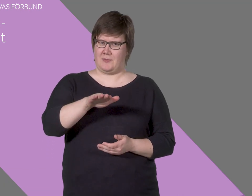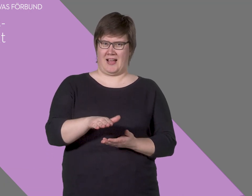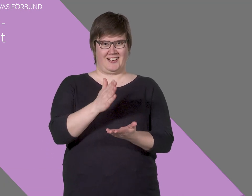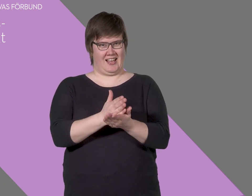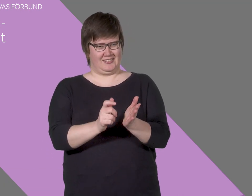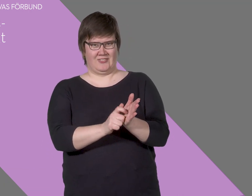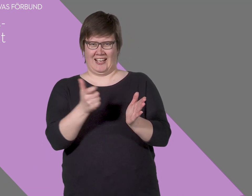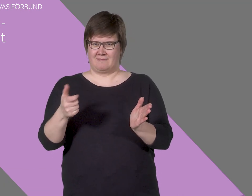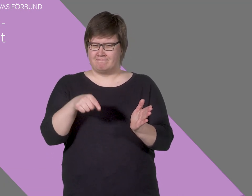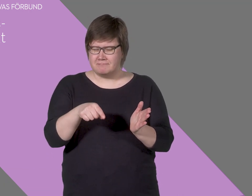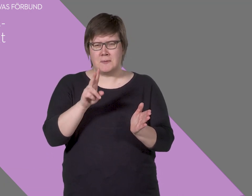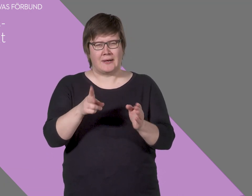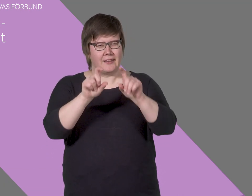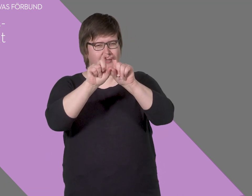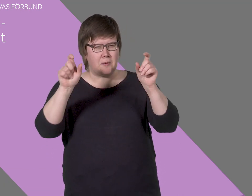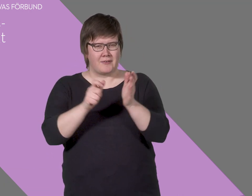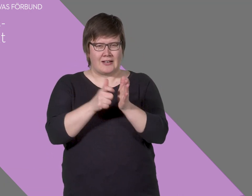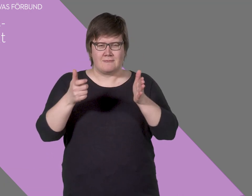Barnrättsveckan är en aktivitetsinriktad temavecka -